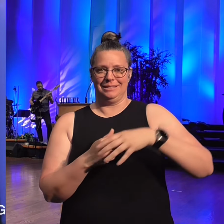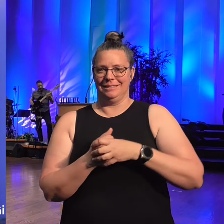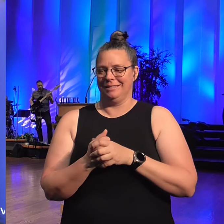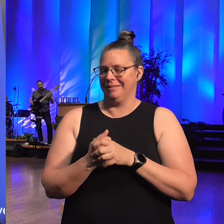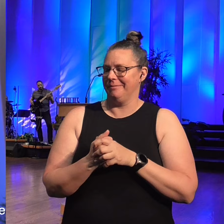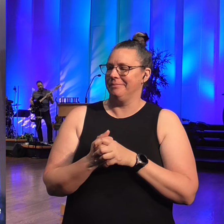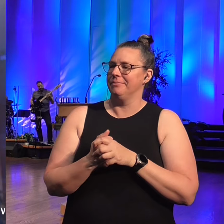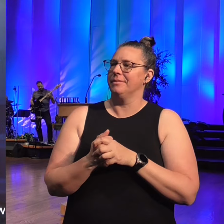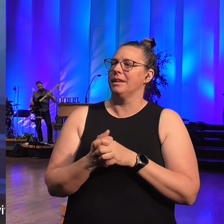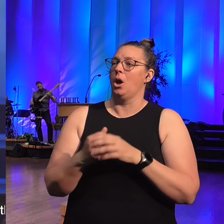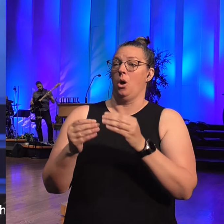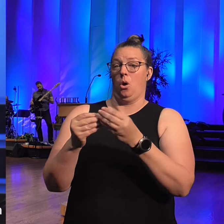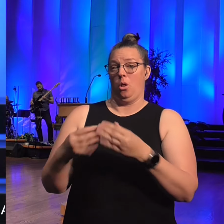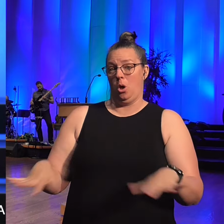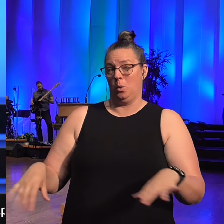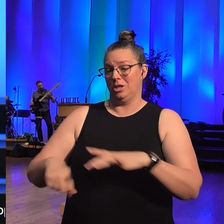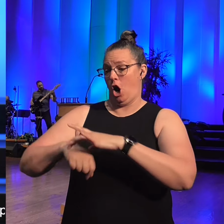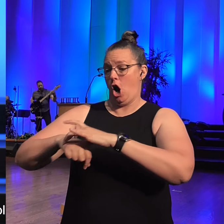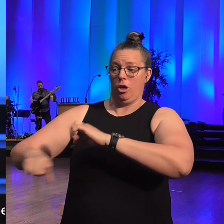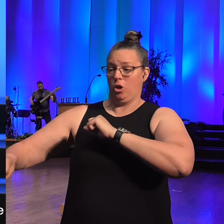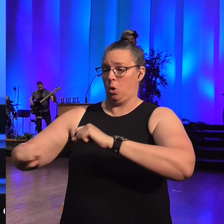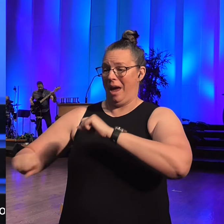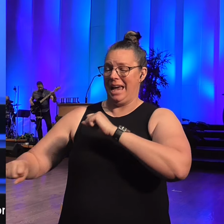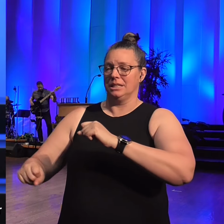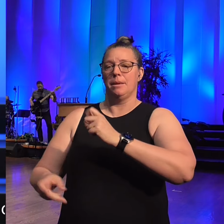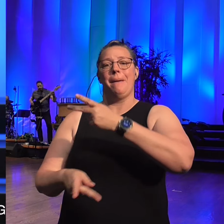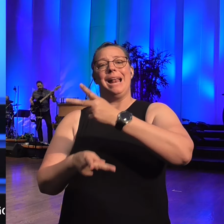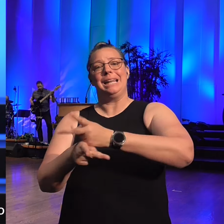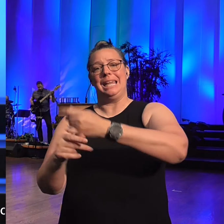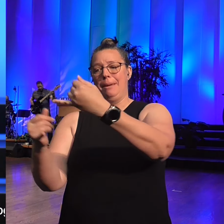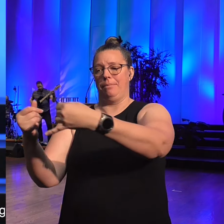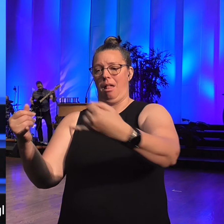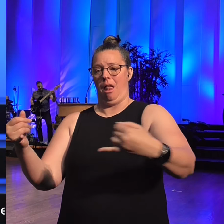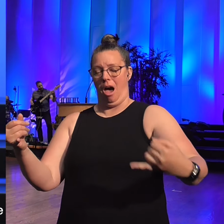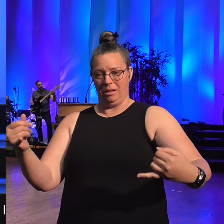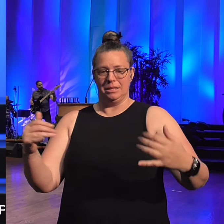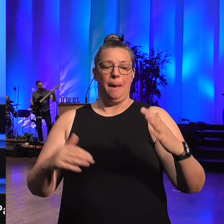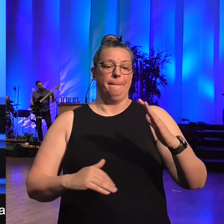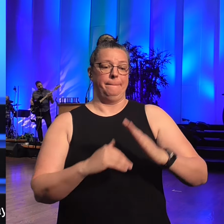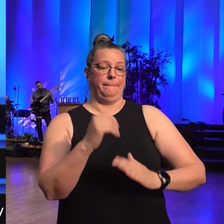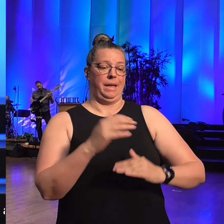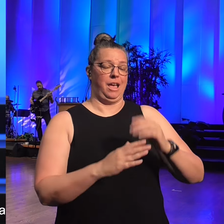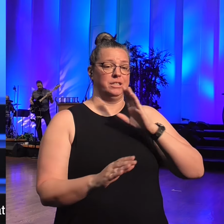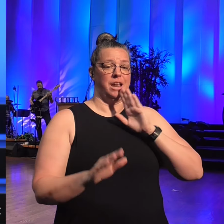Usa los terremotos mantén los pensamientos construye los océanos sin el jefe Deja que